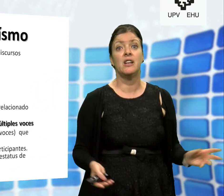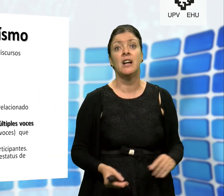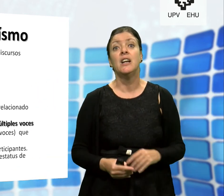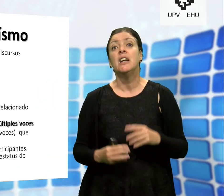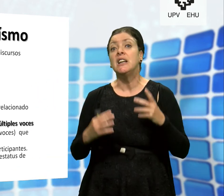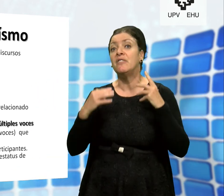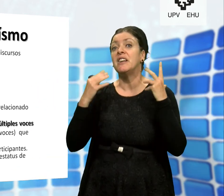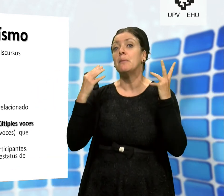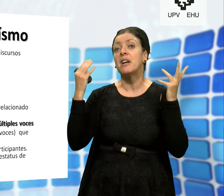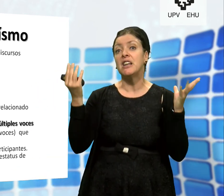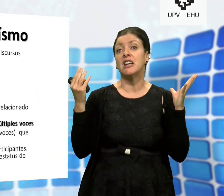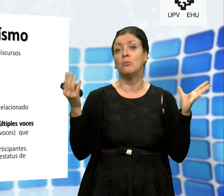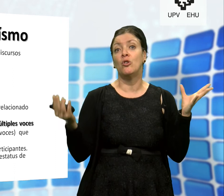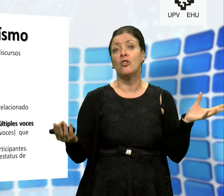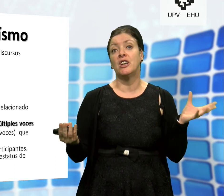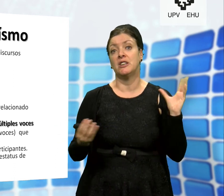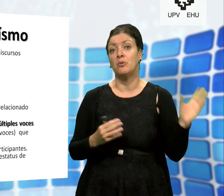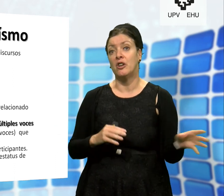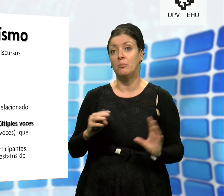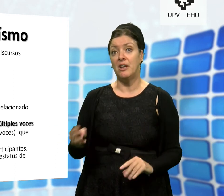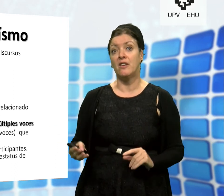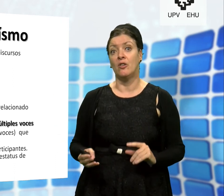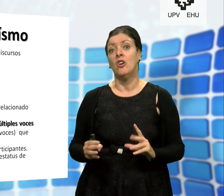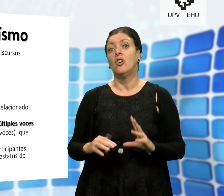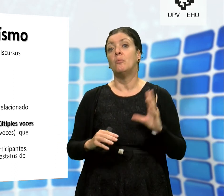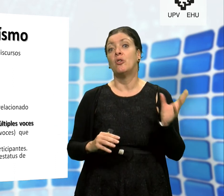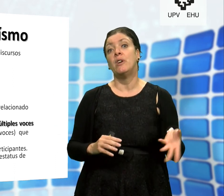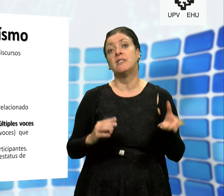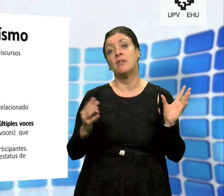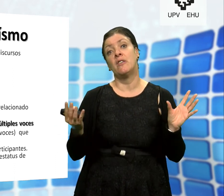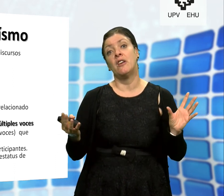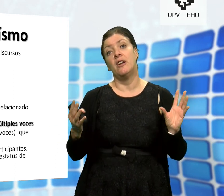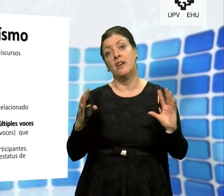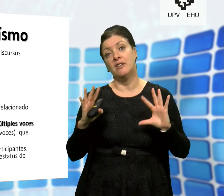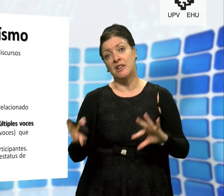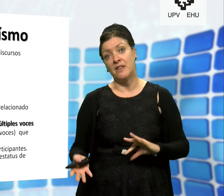etc. y frente a prácticas monológicas de poder-dominación, como el juez-sentenciado,